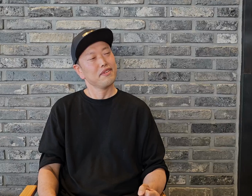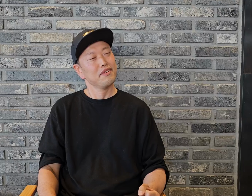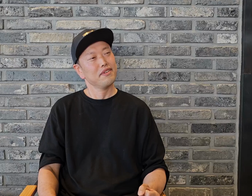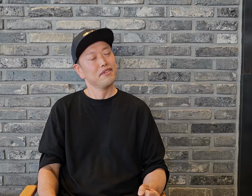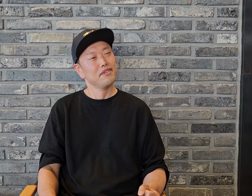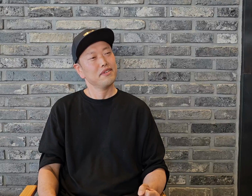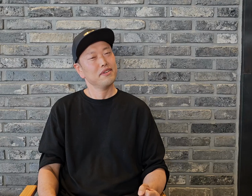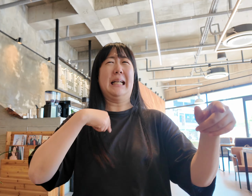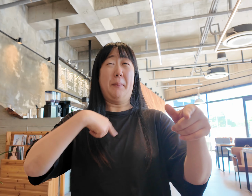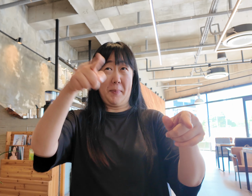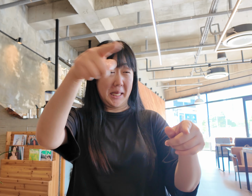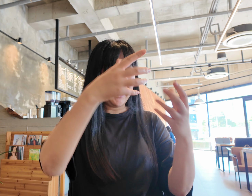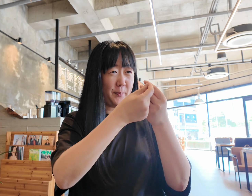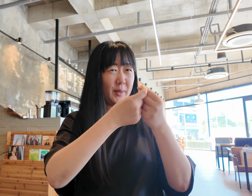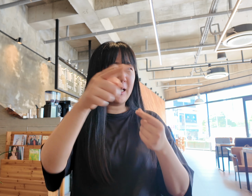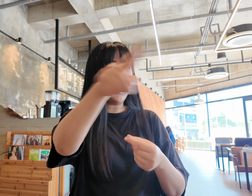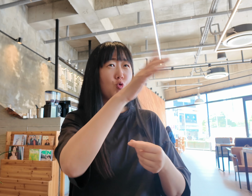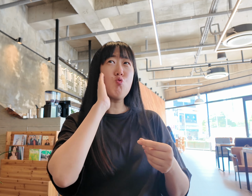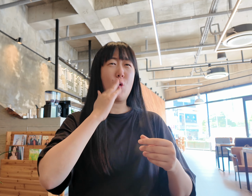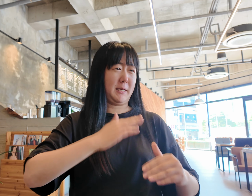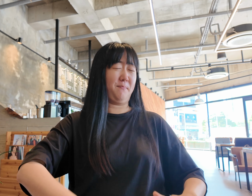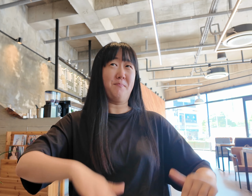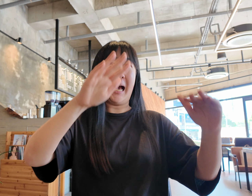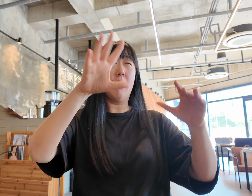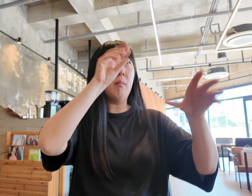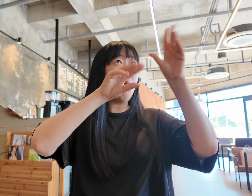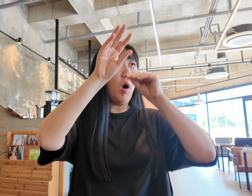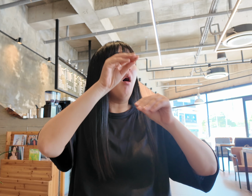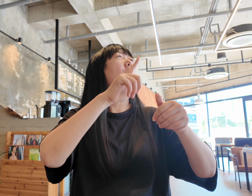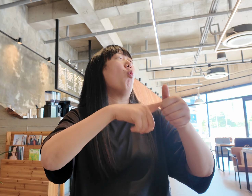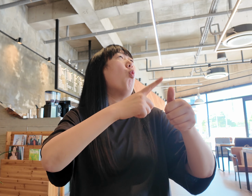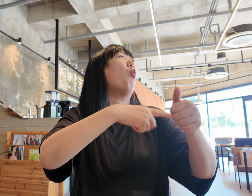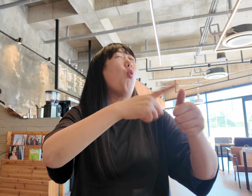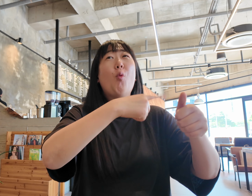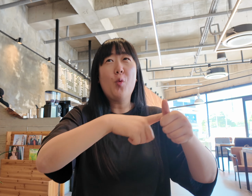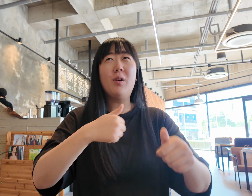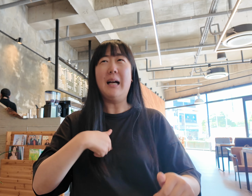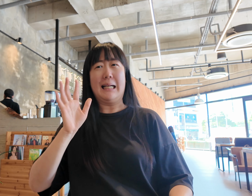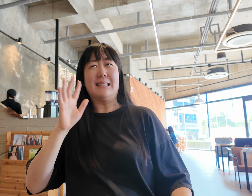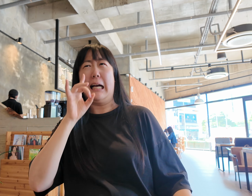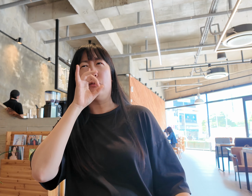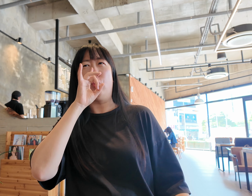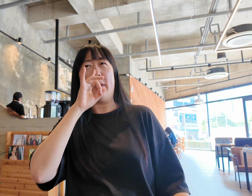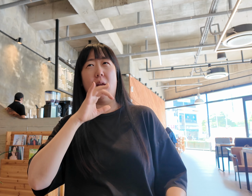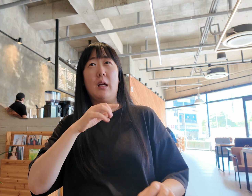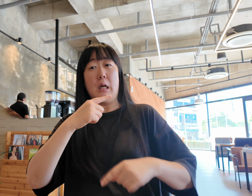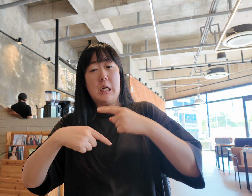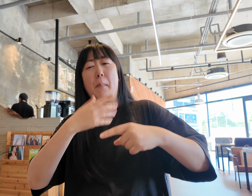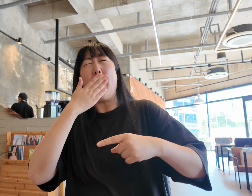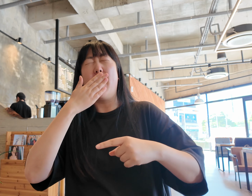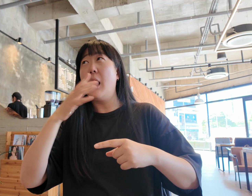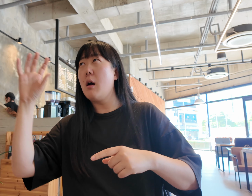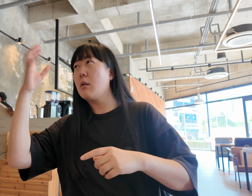Oh, mis ojos están llorosos. Naturalmente, lo aprendiste al verlo mientras crecías sordo. Pero no soy bueno en eso. Puedo comunicarme en lenguaje de señas,